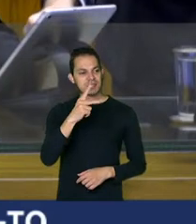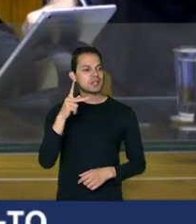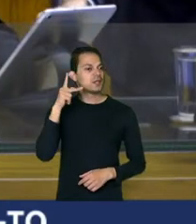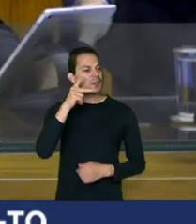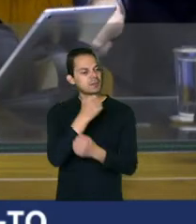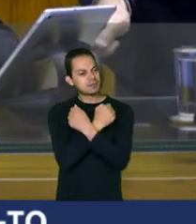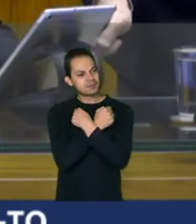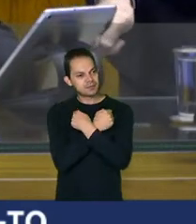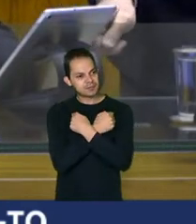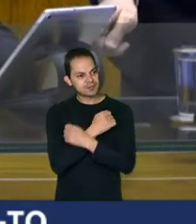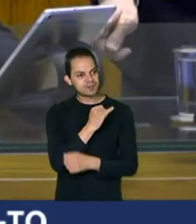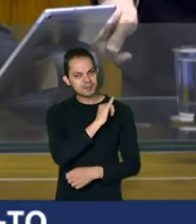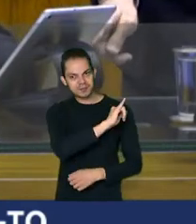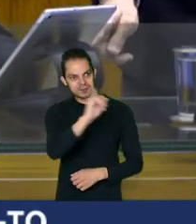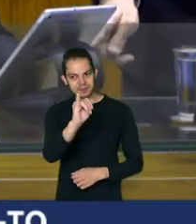LUÍS COUTO AÍ DA PARAÍBA. AGORA NÓS VAMOS OUVIR O